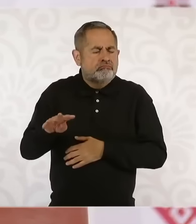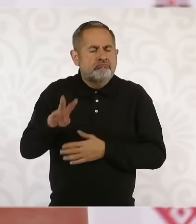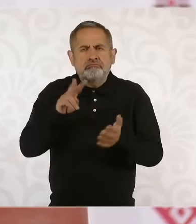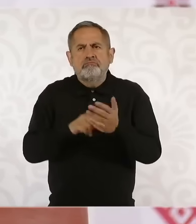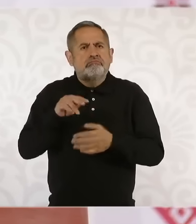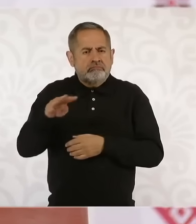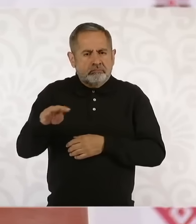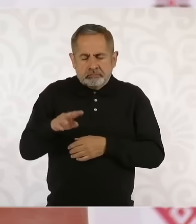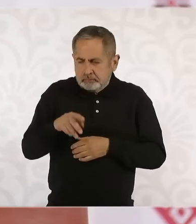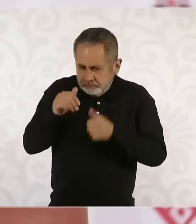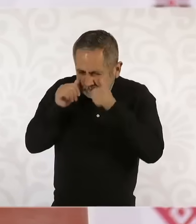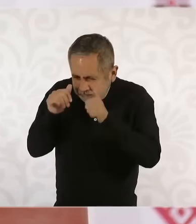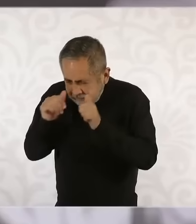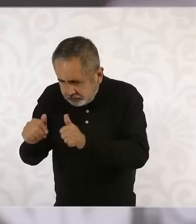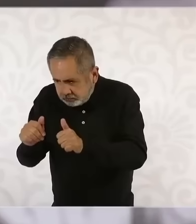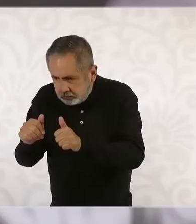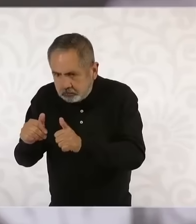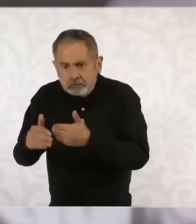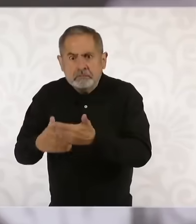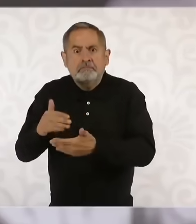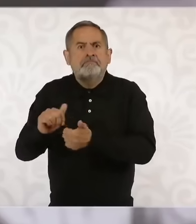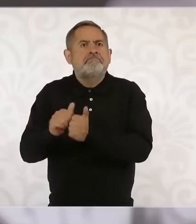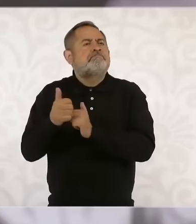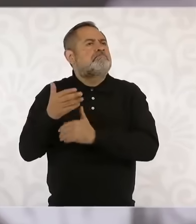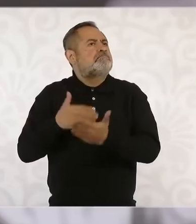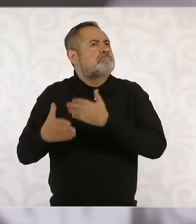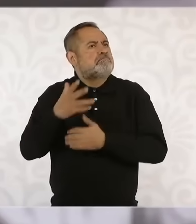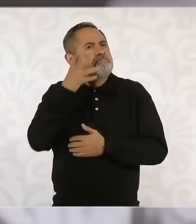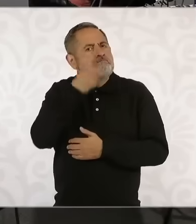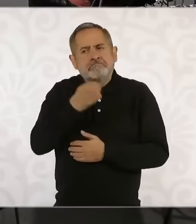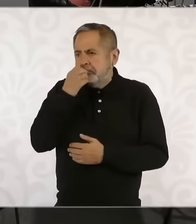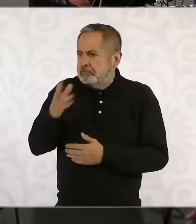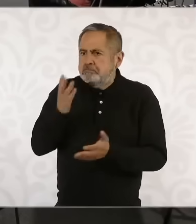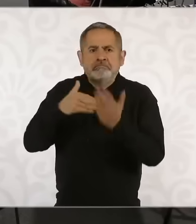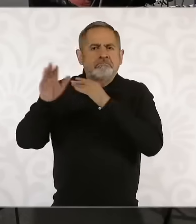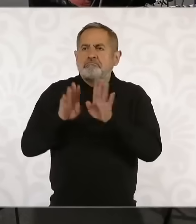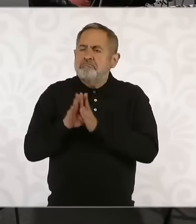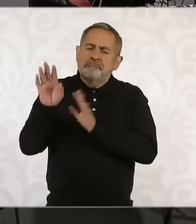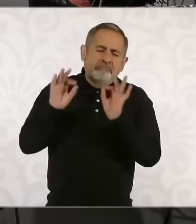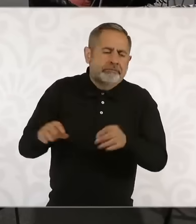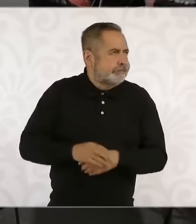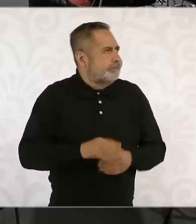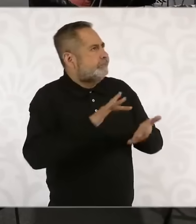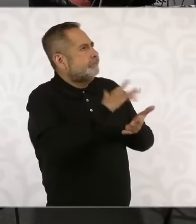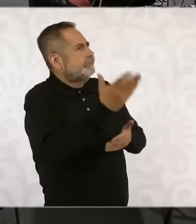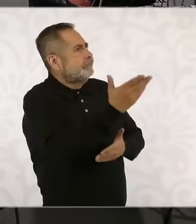muy bonitas de lo que han podido lograr gracias a estos apoyos. Muchas gracias, secretario. Gracias.